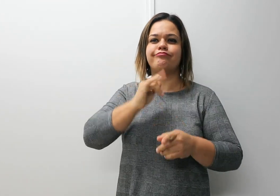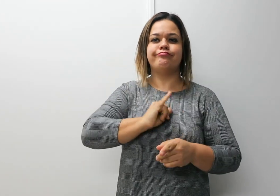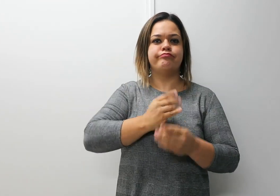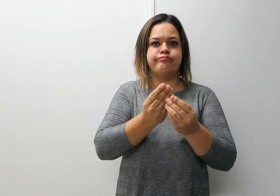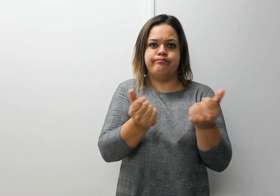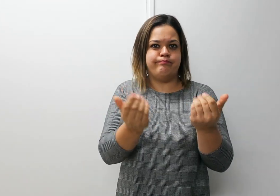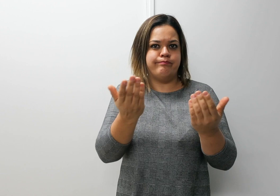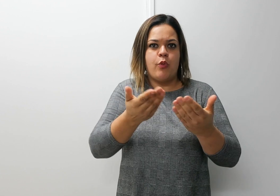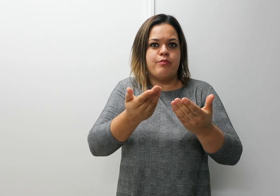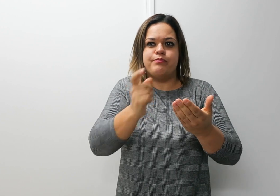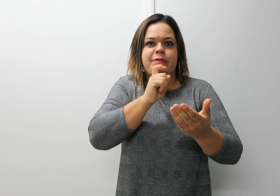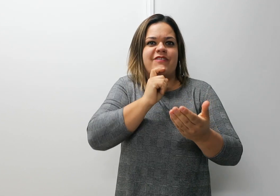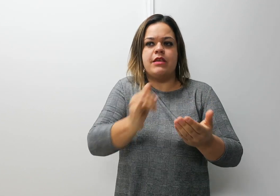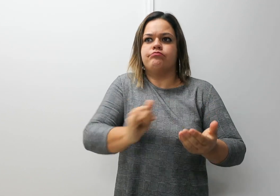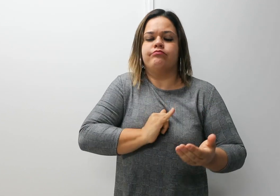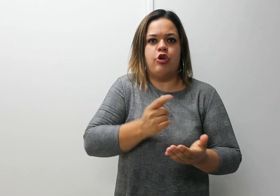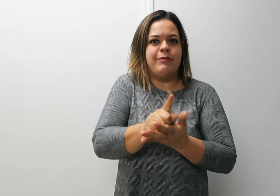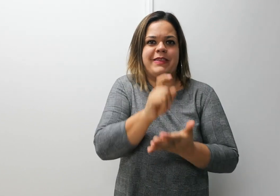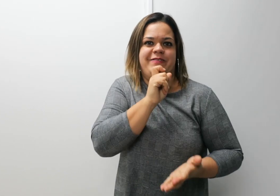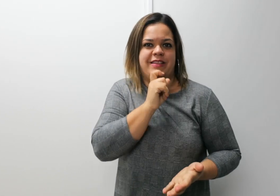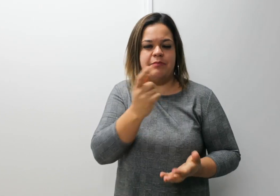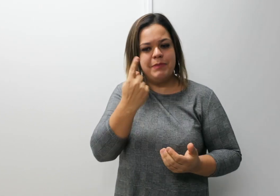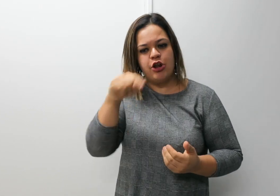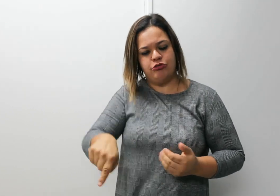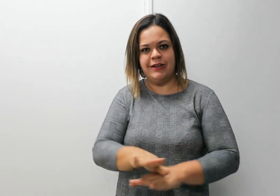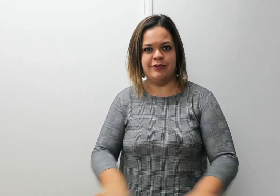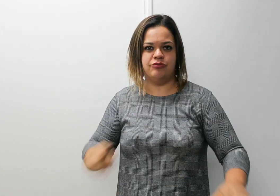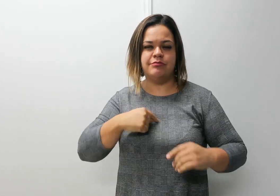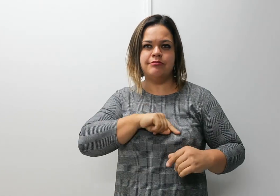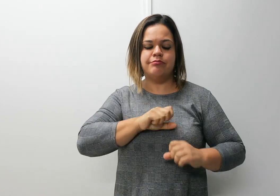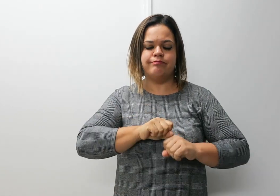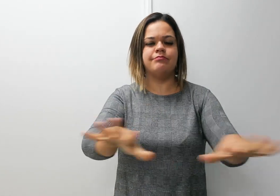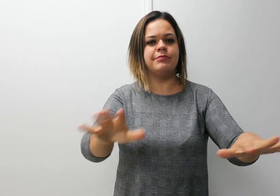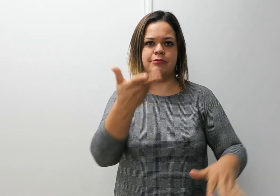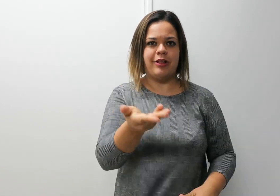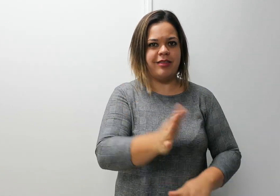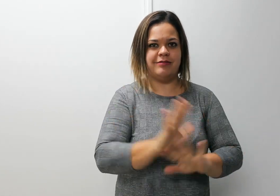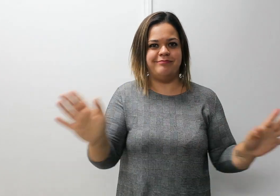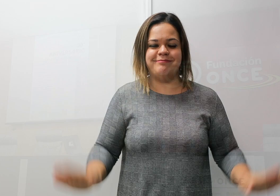identidad sorda, y luego el proceso será más difícil. Por eso ese mensaje para mí era importante.